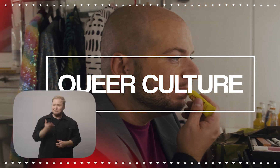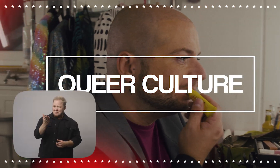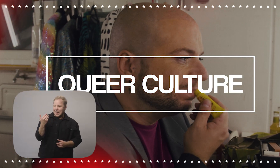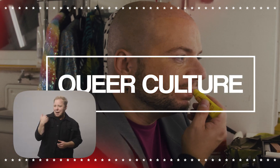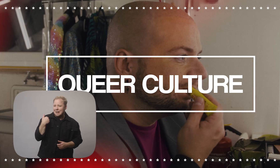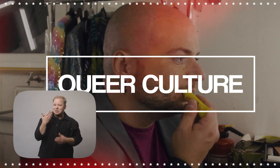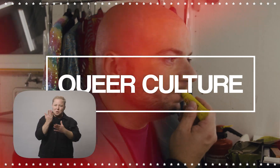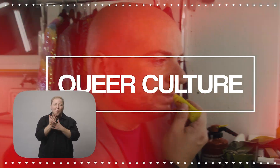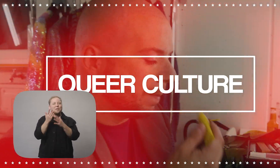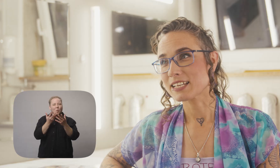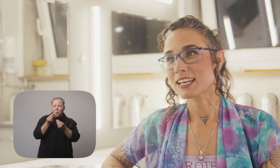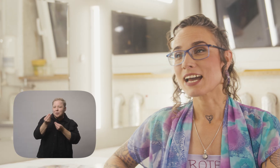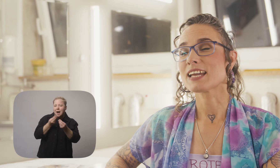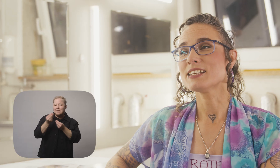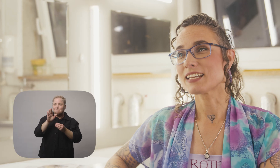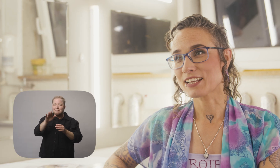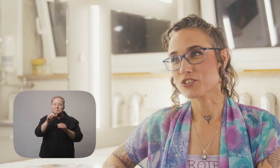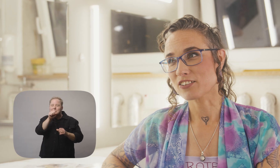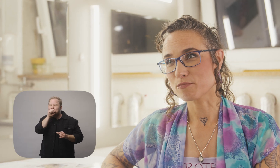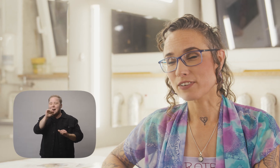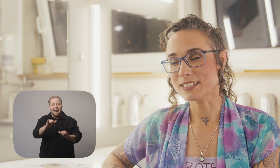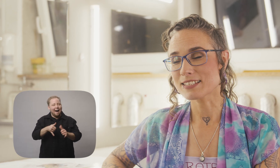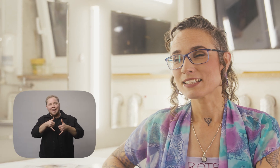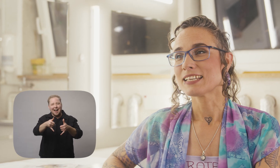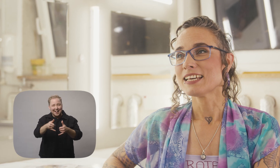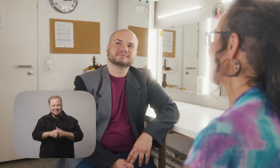Okan, wir haben ja gerade uns schon mit deiner High Heel Leidenschaft befasst.